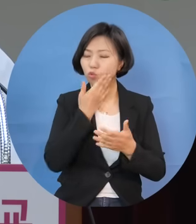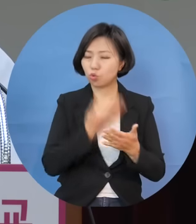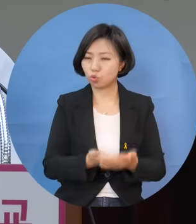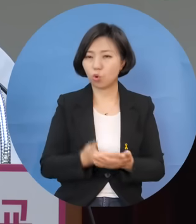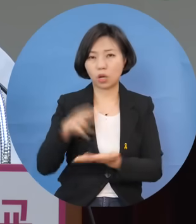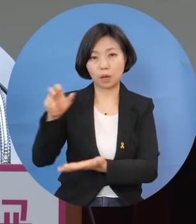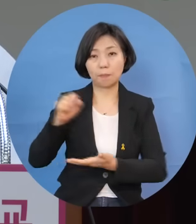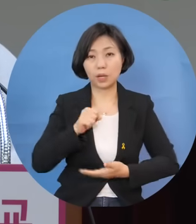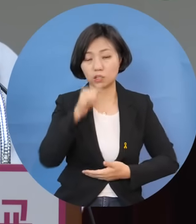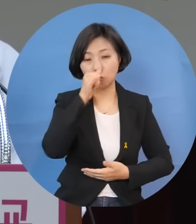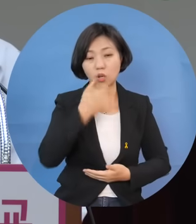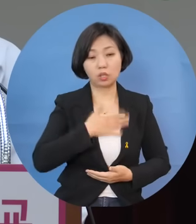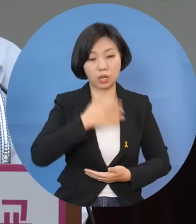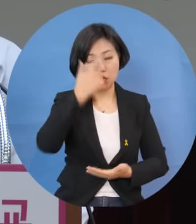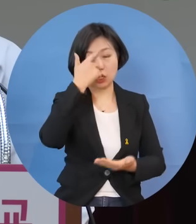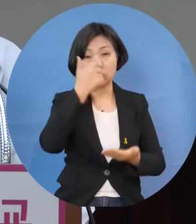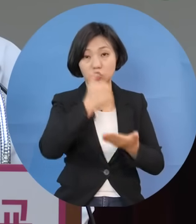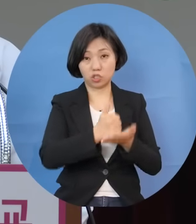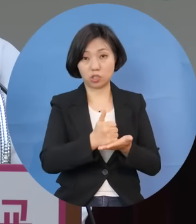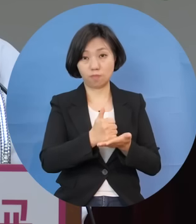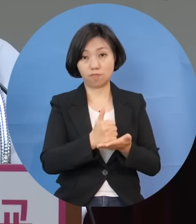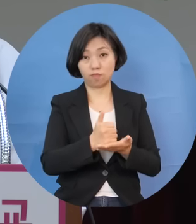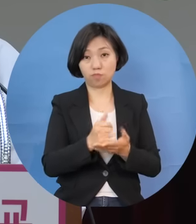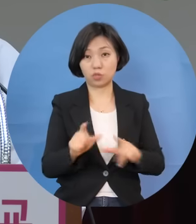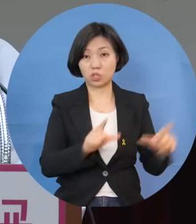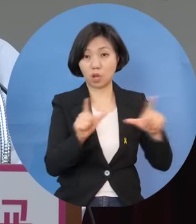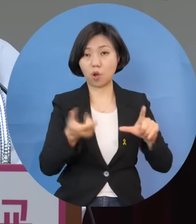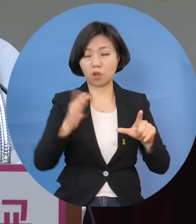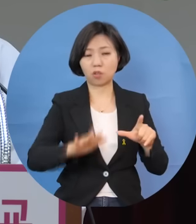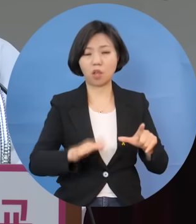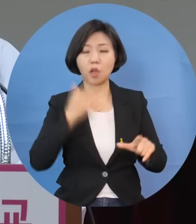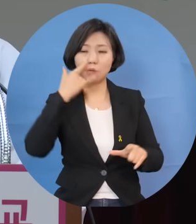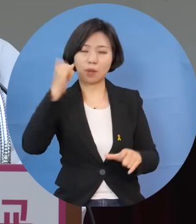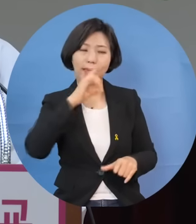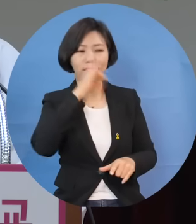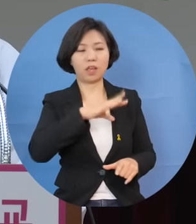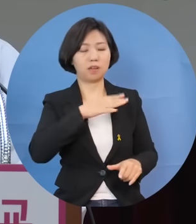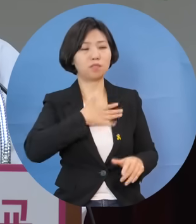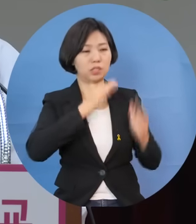그런데 내가 출가해서 절에 있는데 우리 부모님이 "안 된다. 집으로 와라"